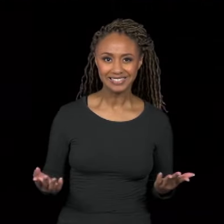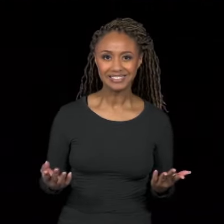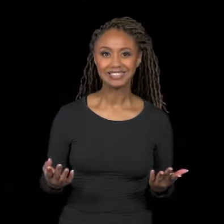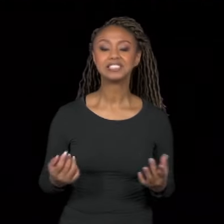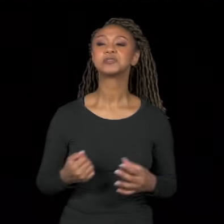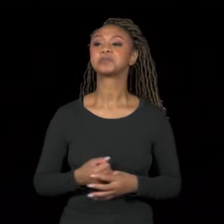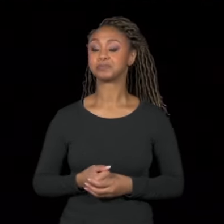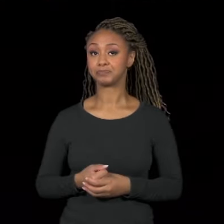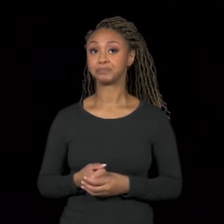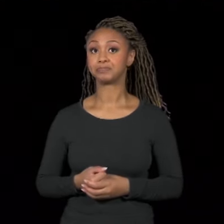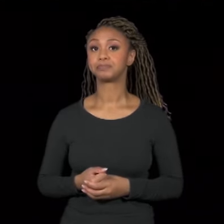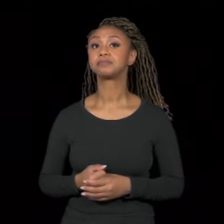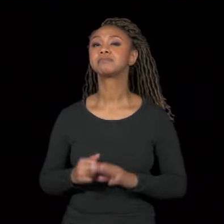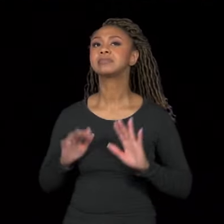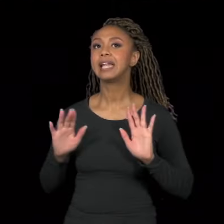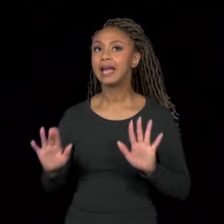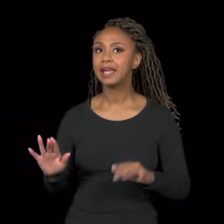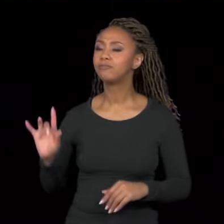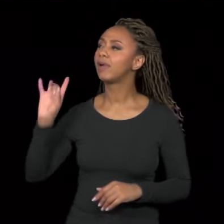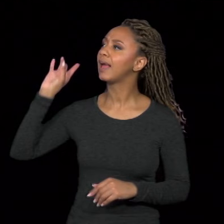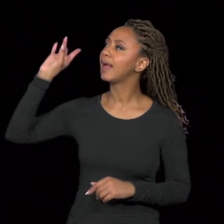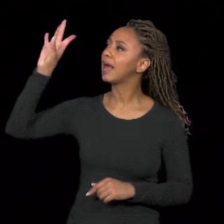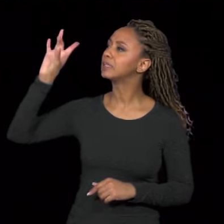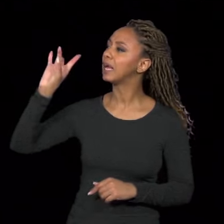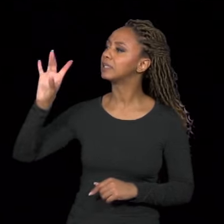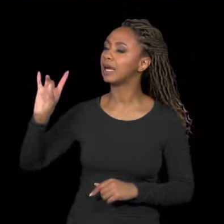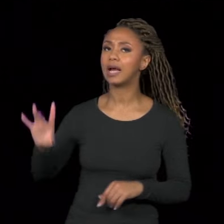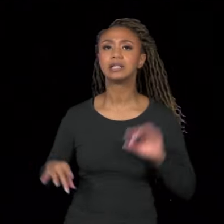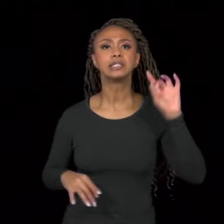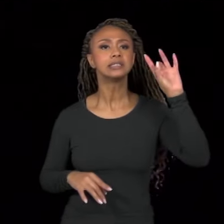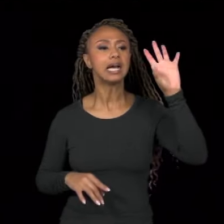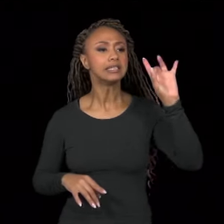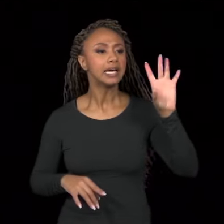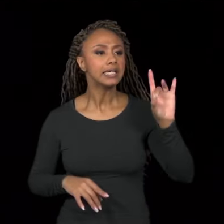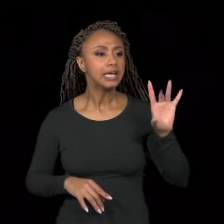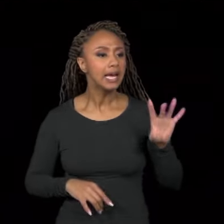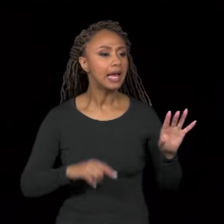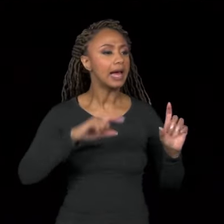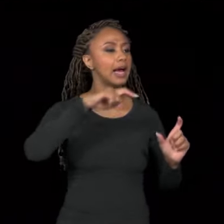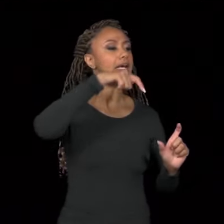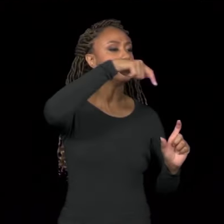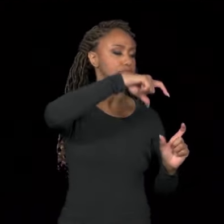E, AQUI, PARA CADA UM DOS RELACIONAMENTOS, VAI ACONTECER SEMPRE UMA RELAÇÃO DE UM TIPO DE